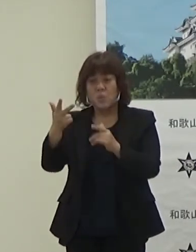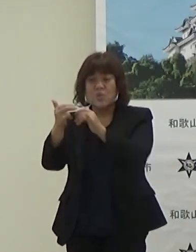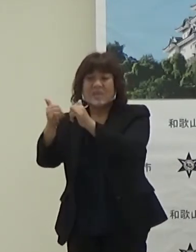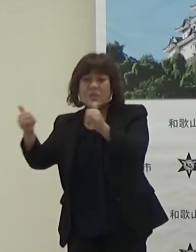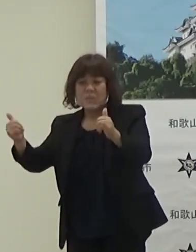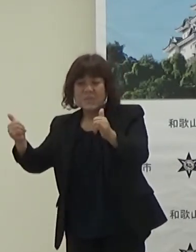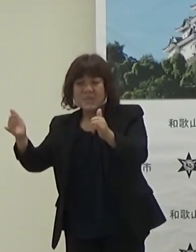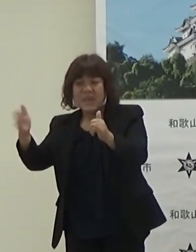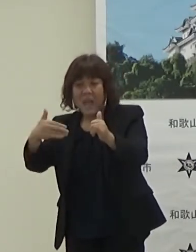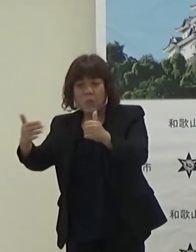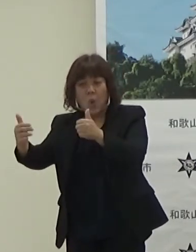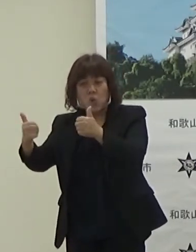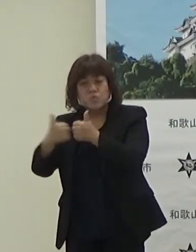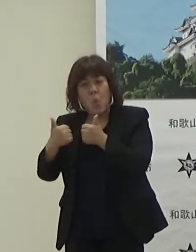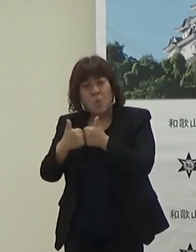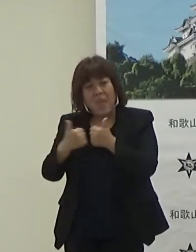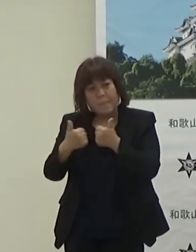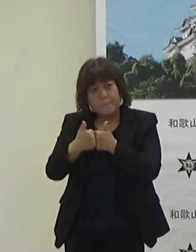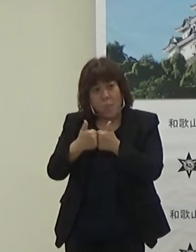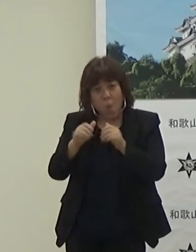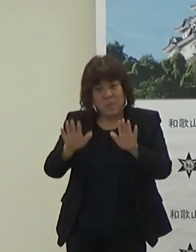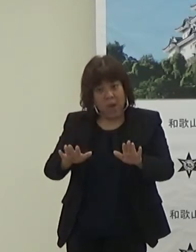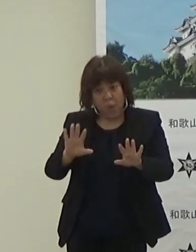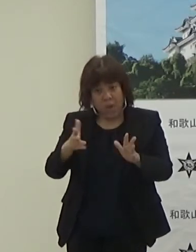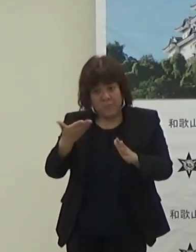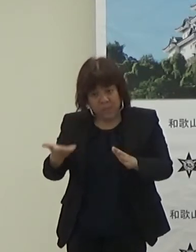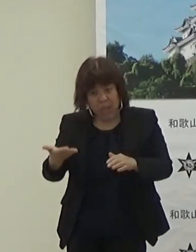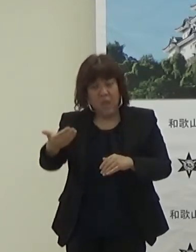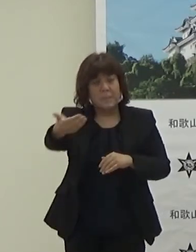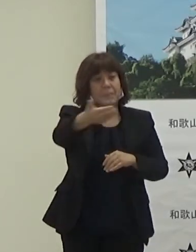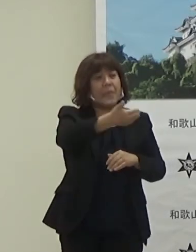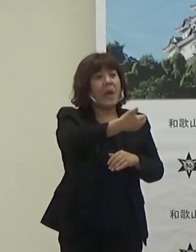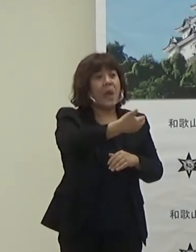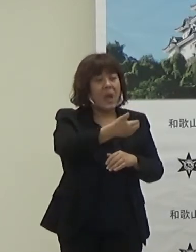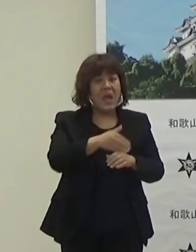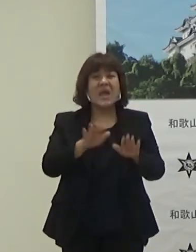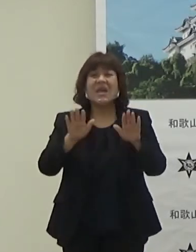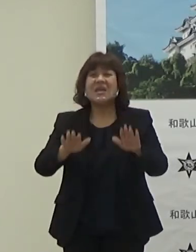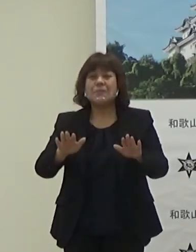みたいなことも今のところはない という 今のところはまだないですね